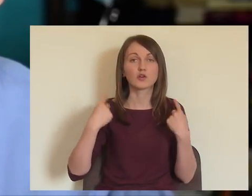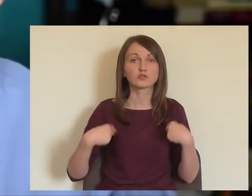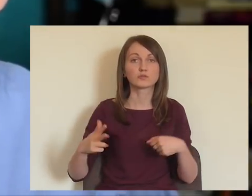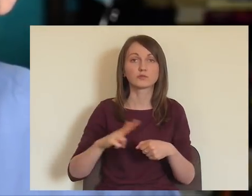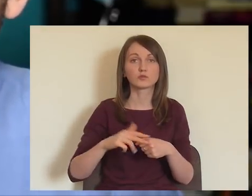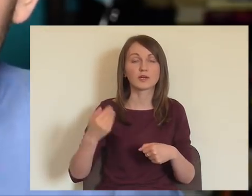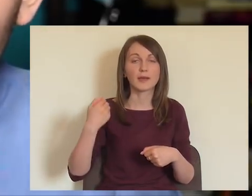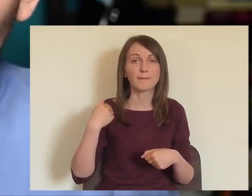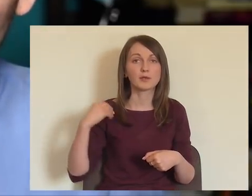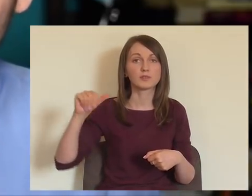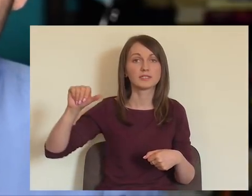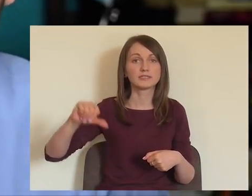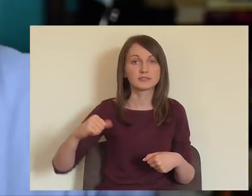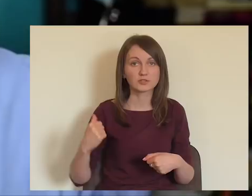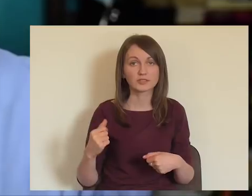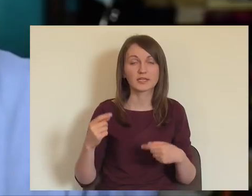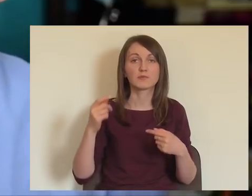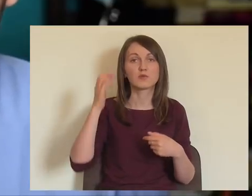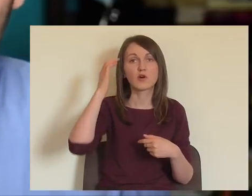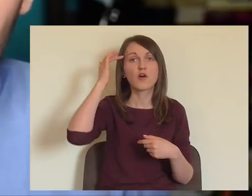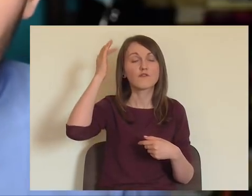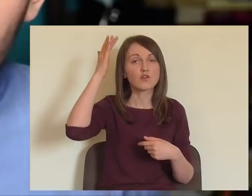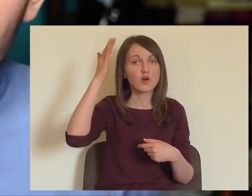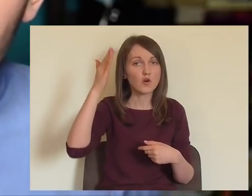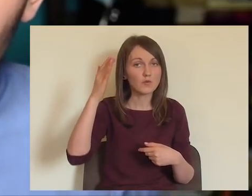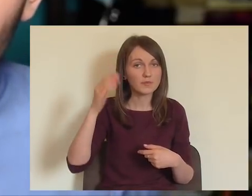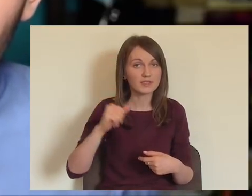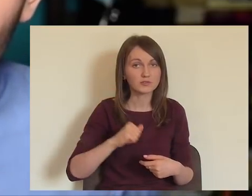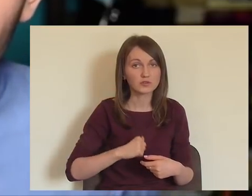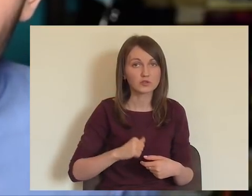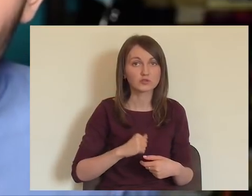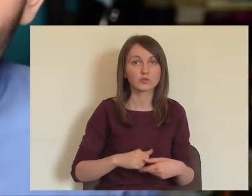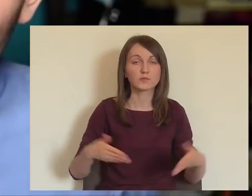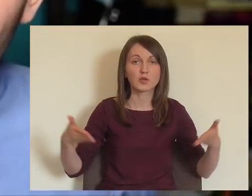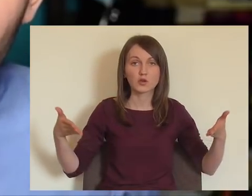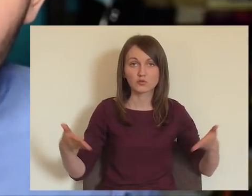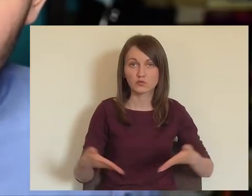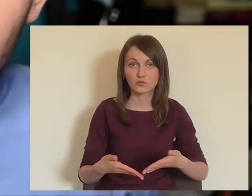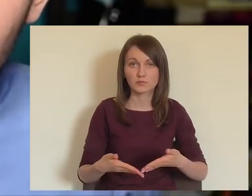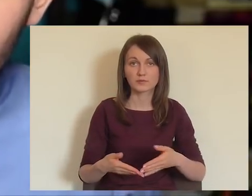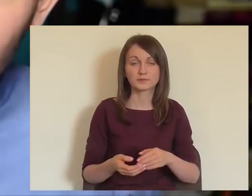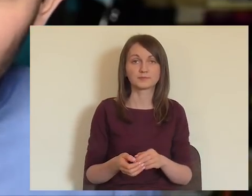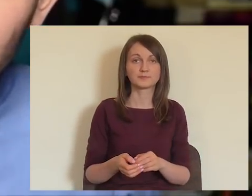dzisiaj weszły w taki sam obraz jak wtedy. Jeśli byłeś tydzień temu, wyobraź sobie grób, w którym jesteś.